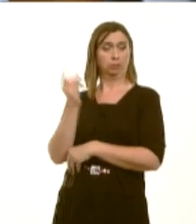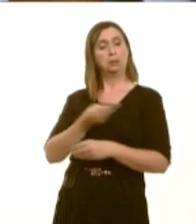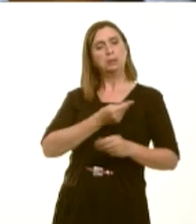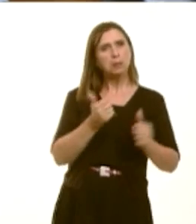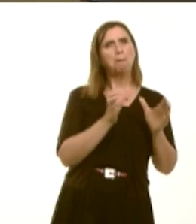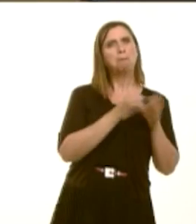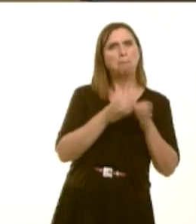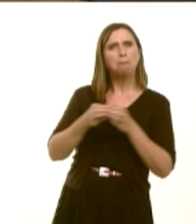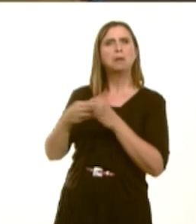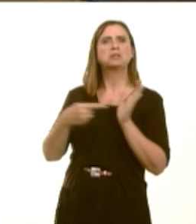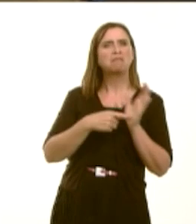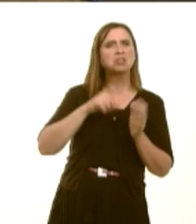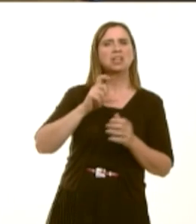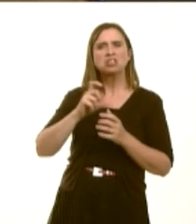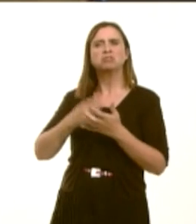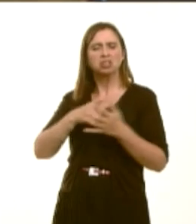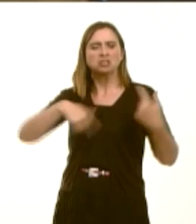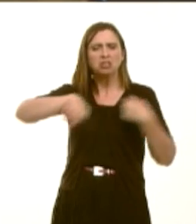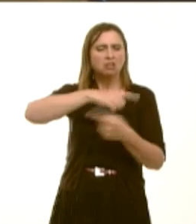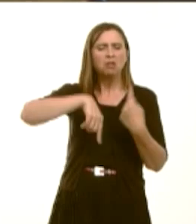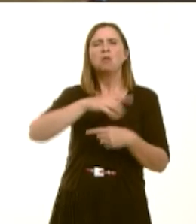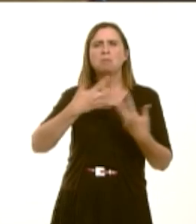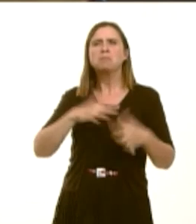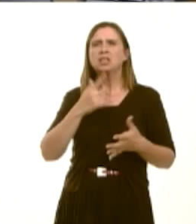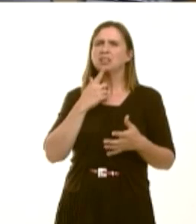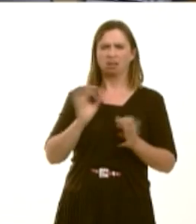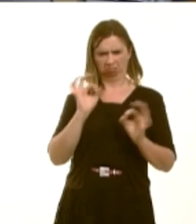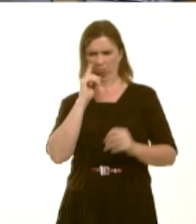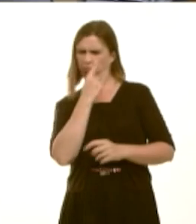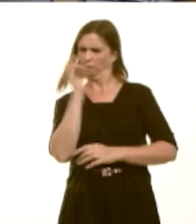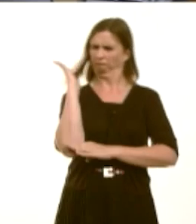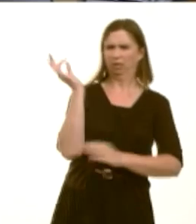accept what she has saidóbut, nevertheless, it is there as far as many large organisations, particularly the World Health Organization, are concerned.